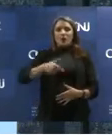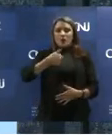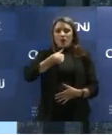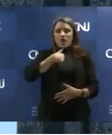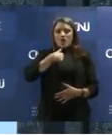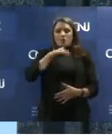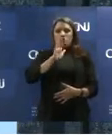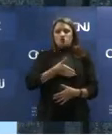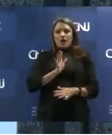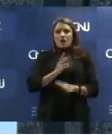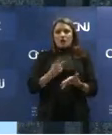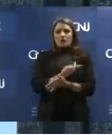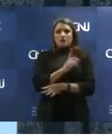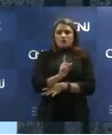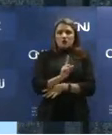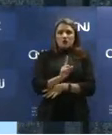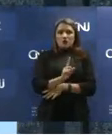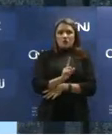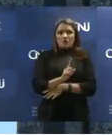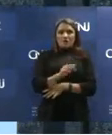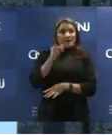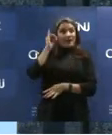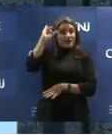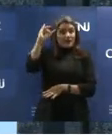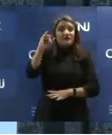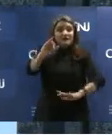E eu tenho modestia necessária pra não ter falado isso.